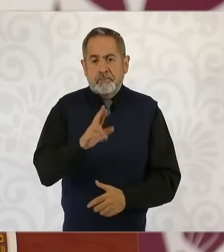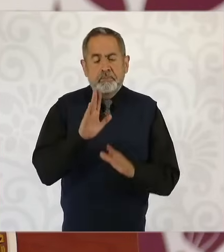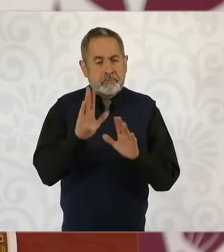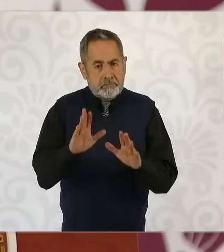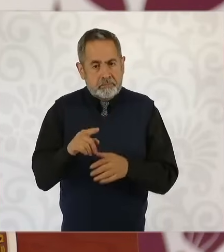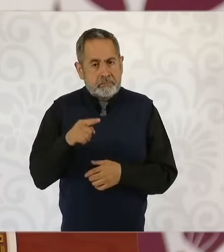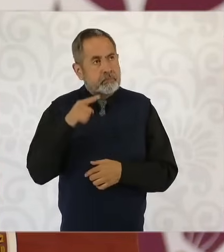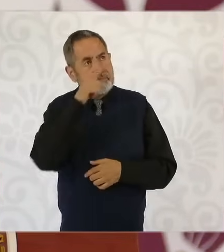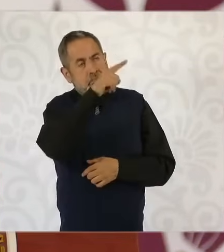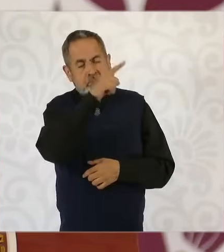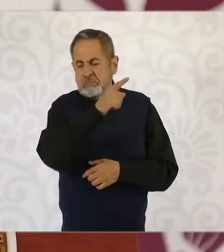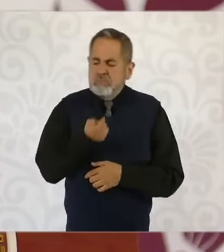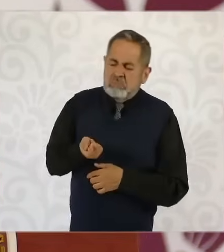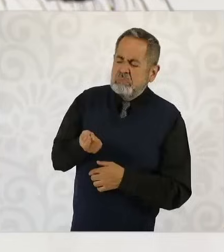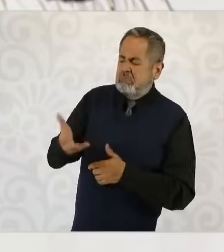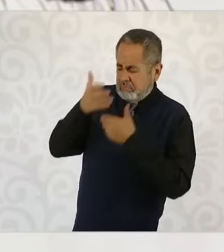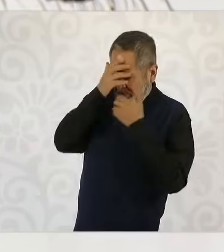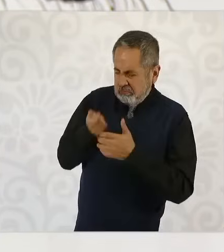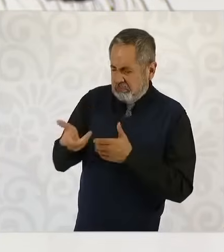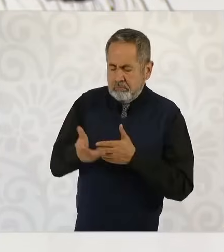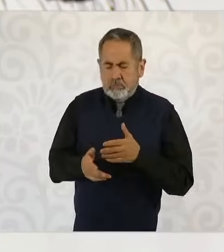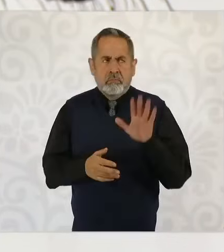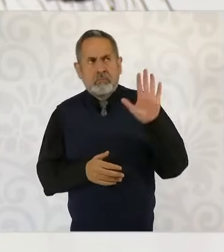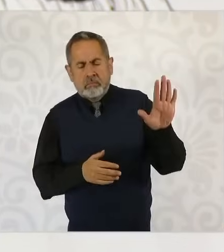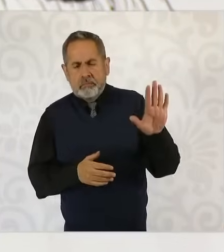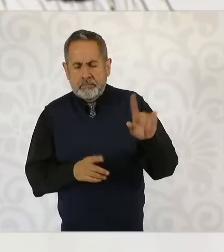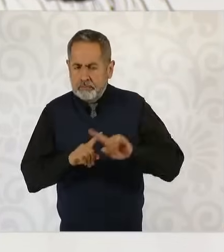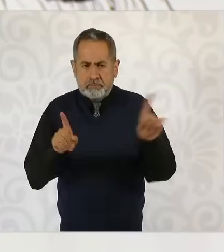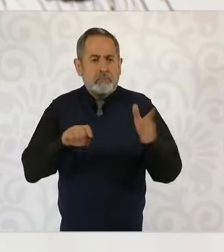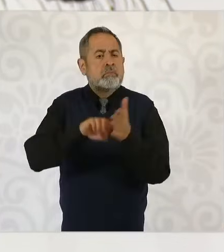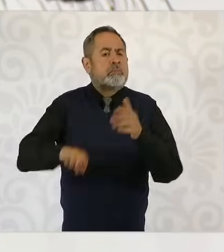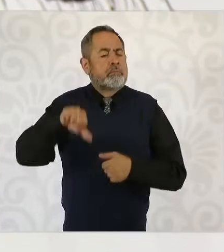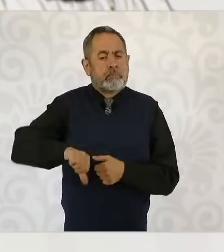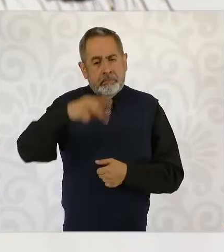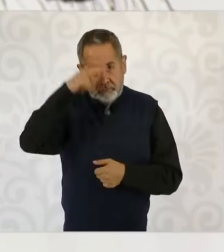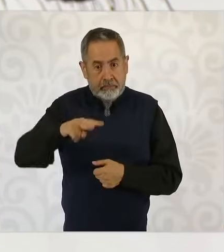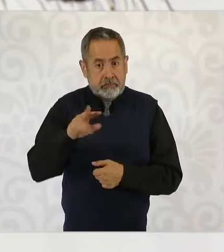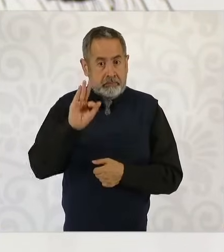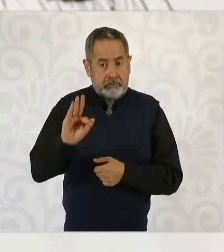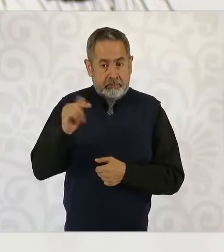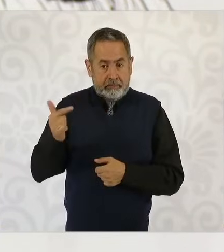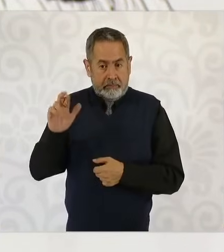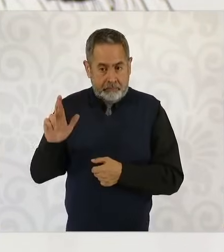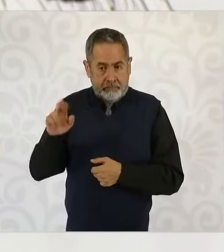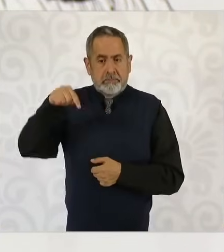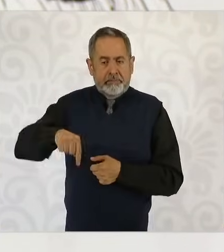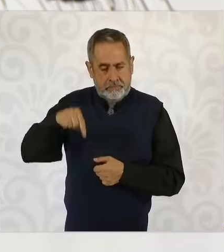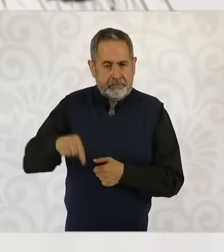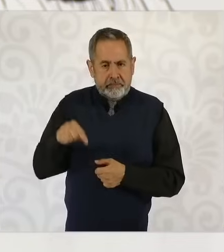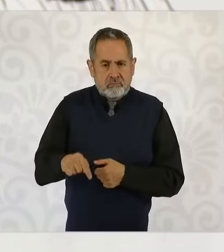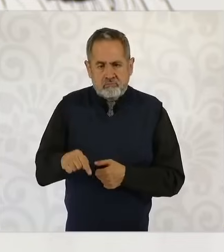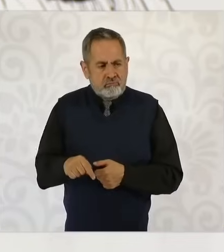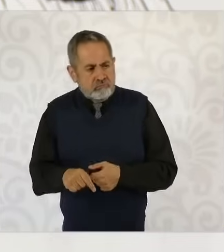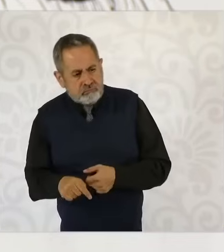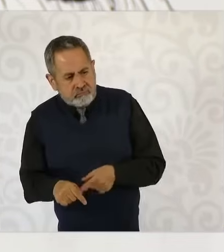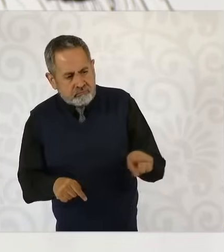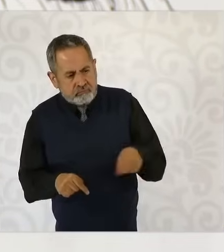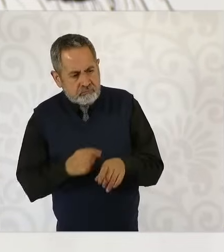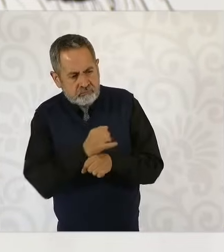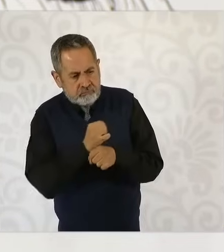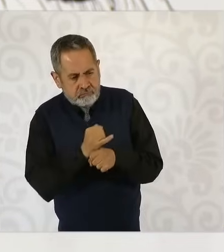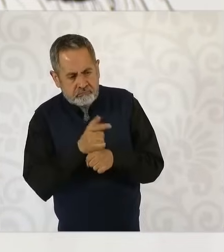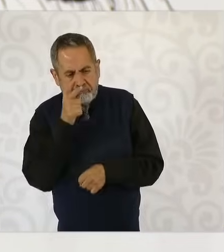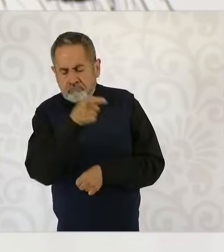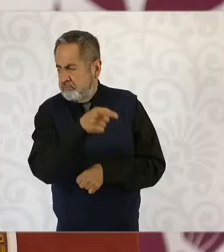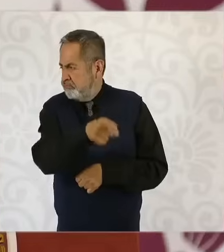de justí como en México la Fiscalía General de la República abre una carpeta de investigación